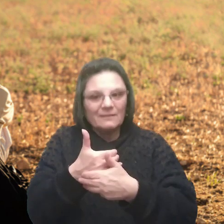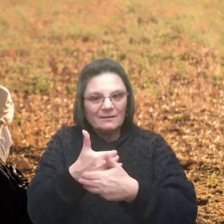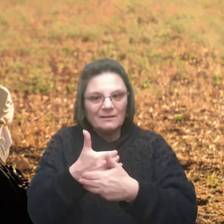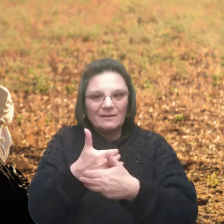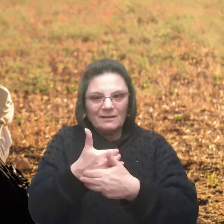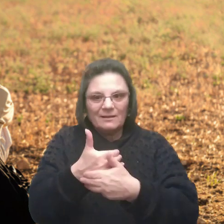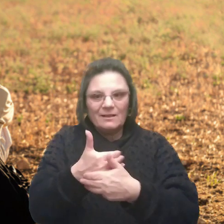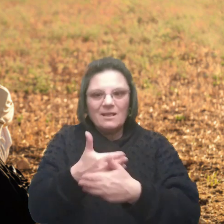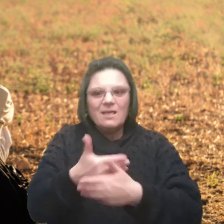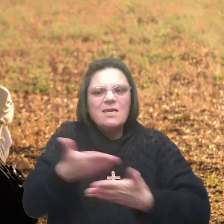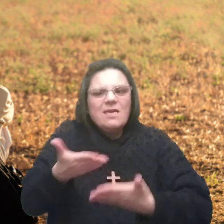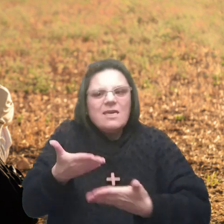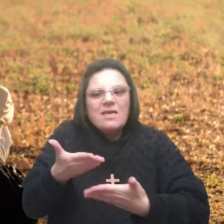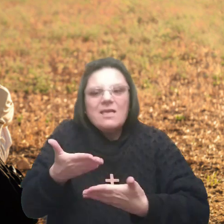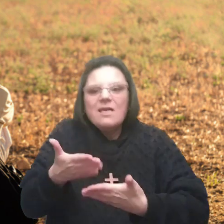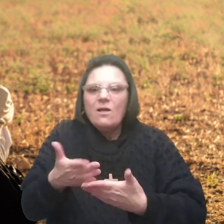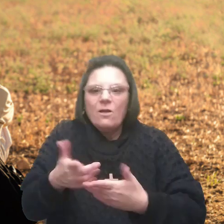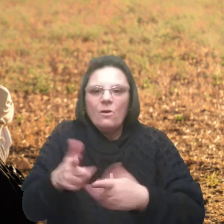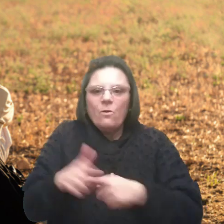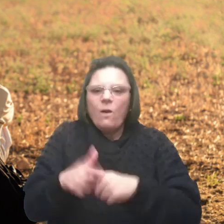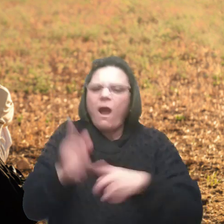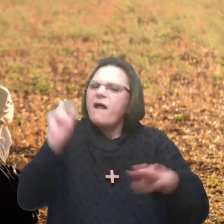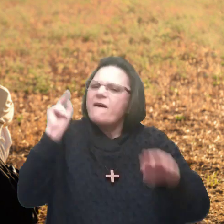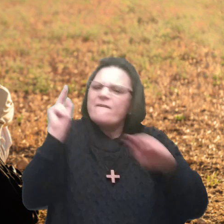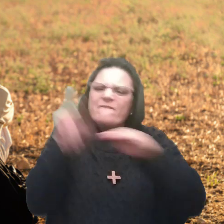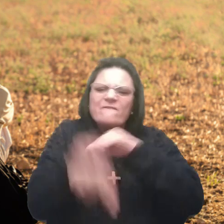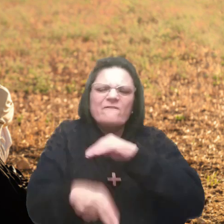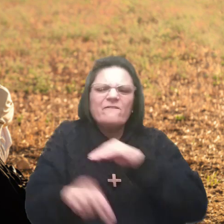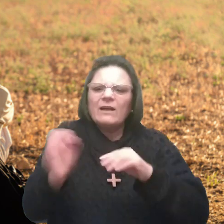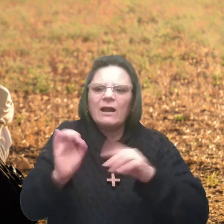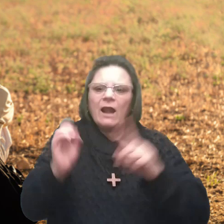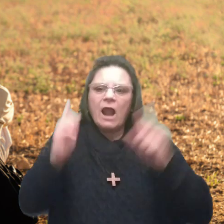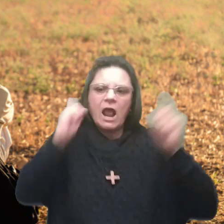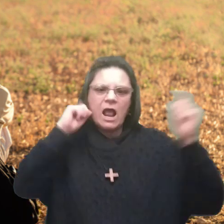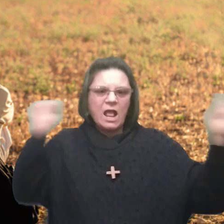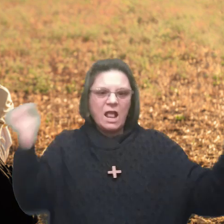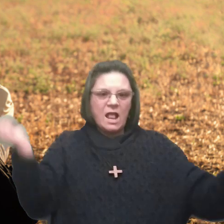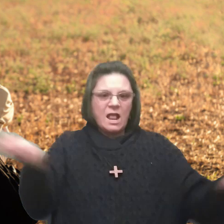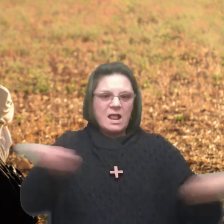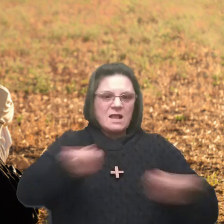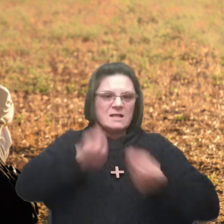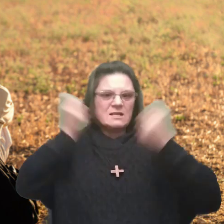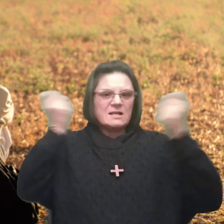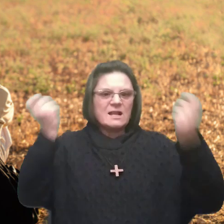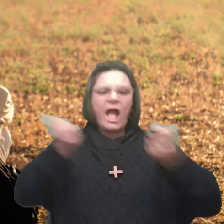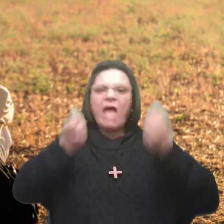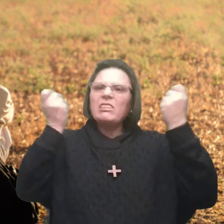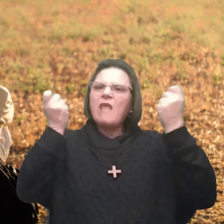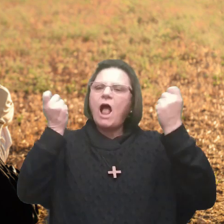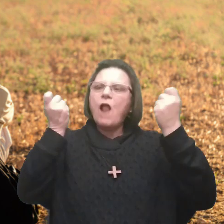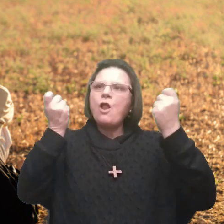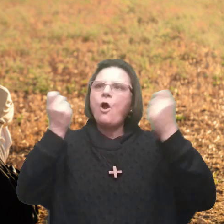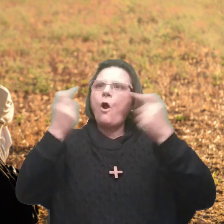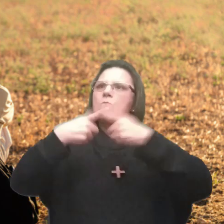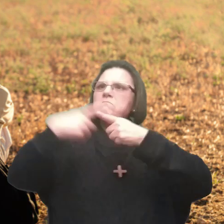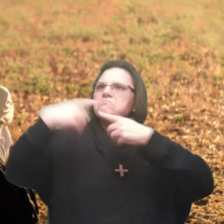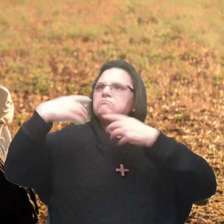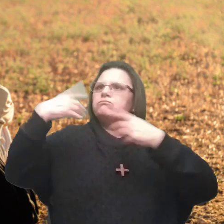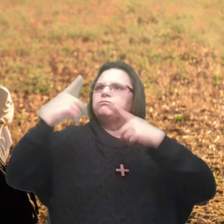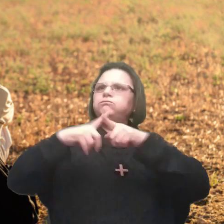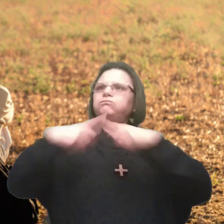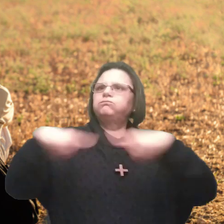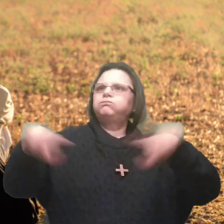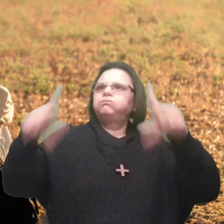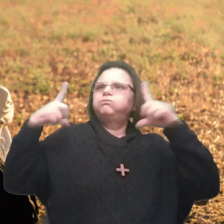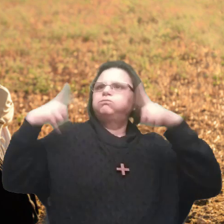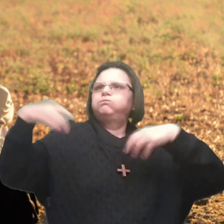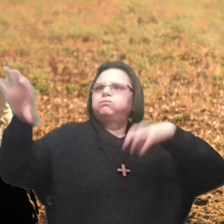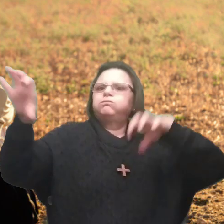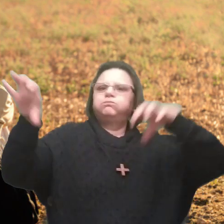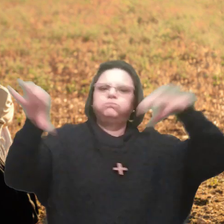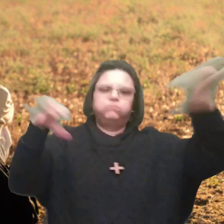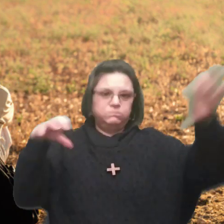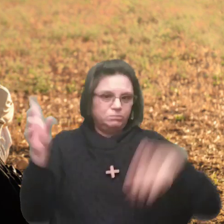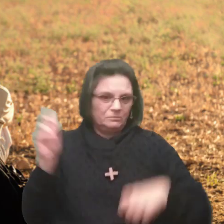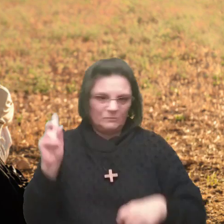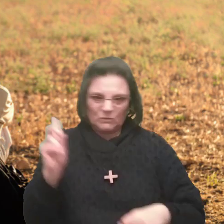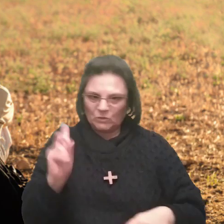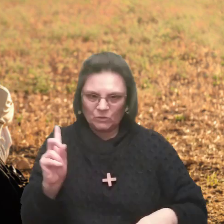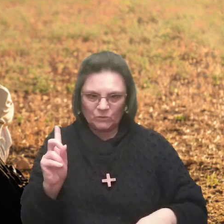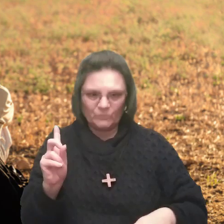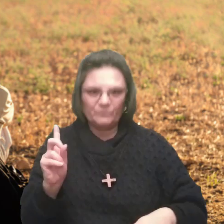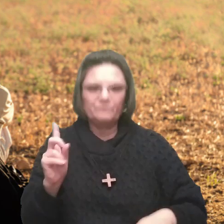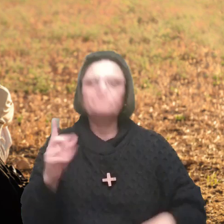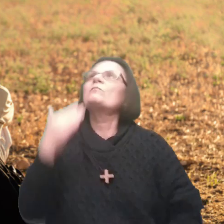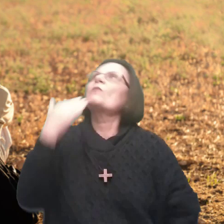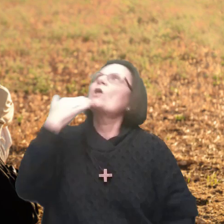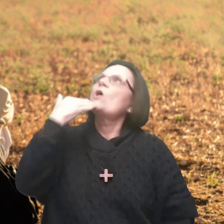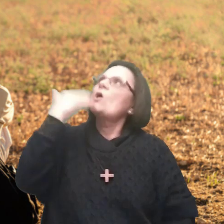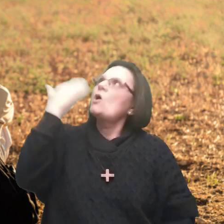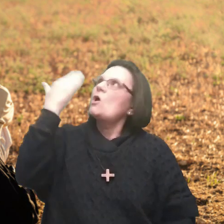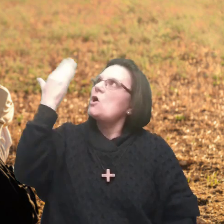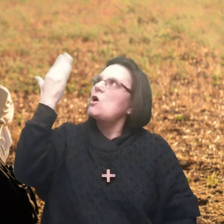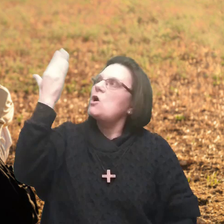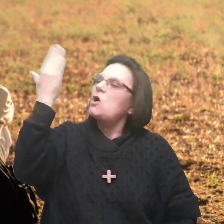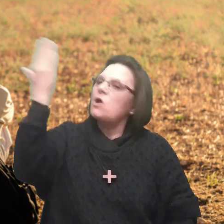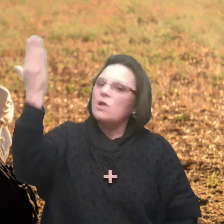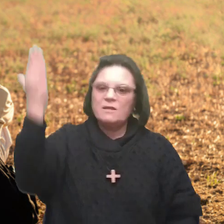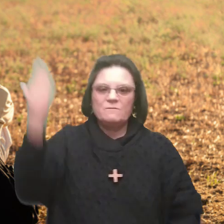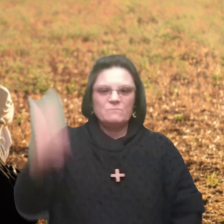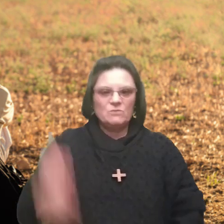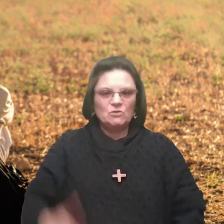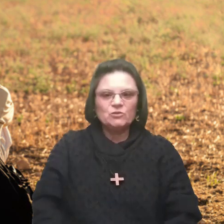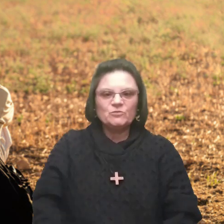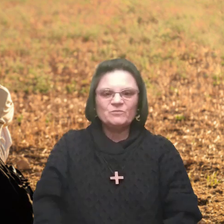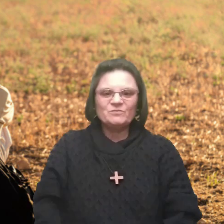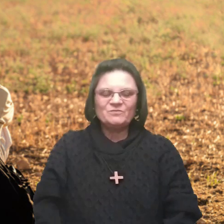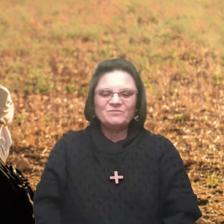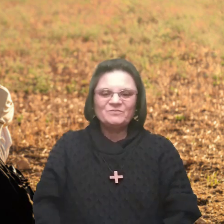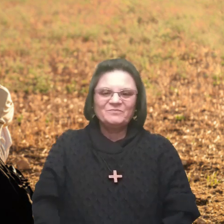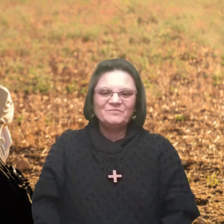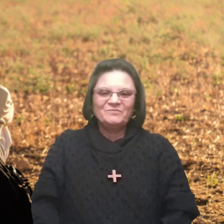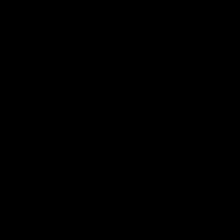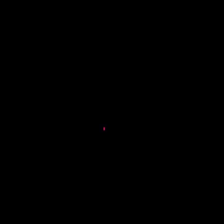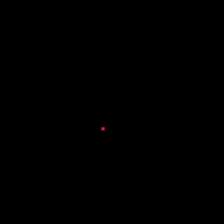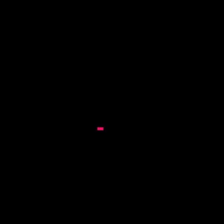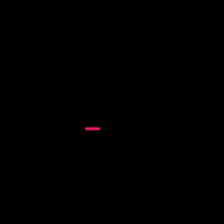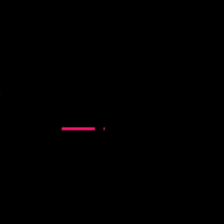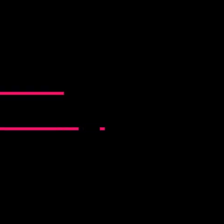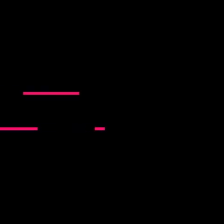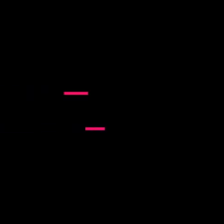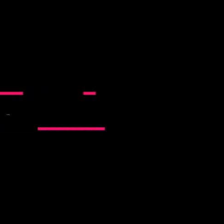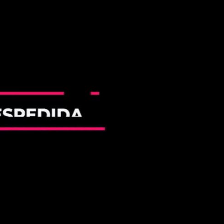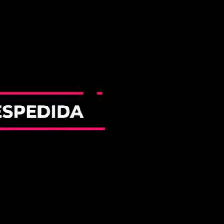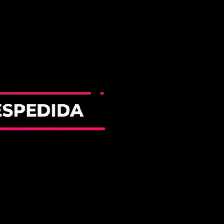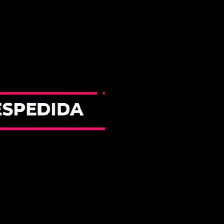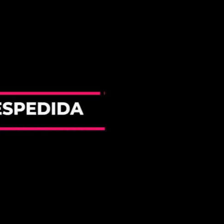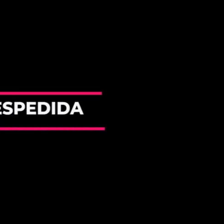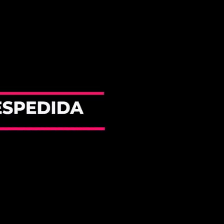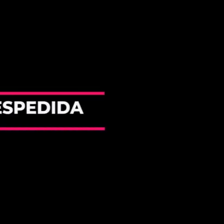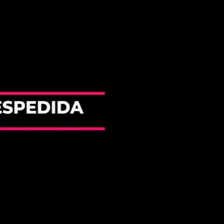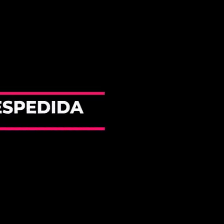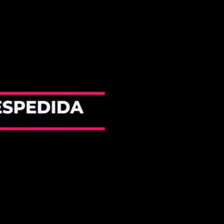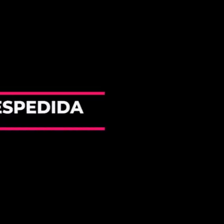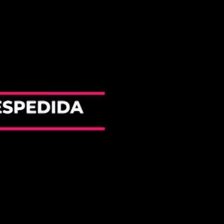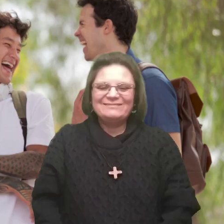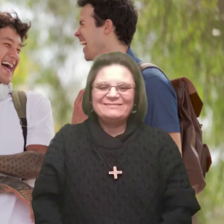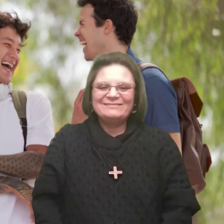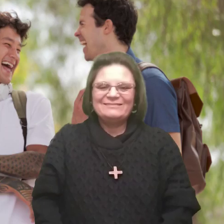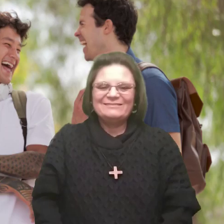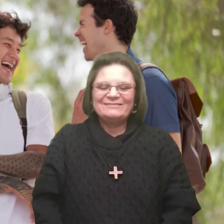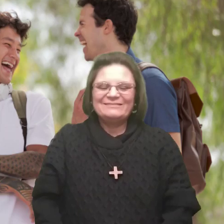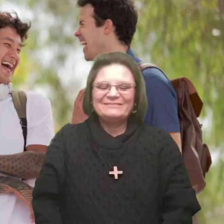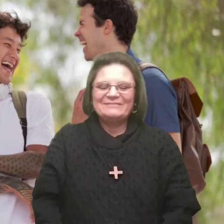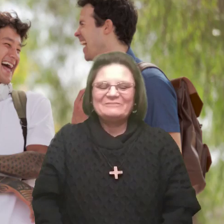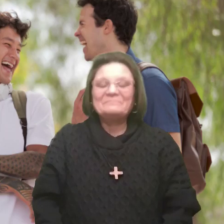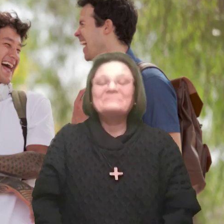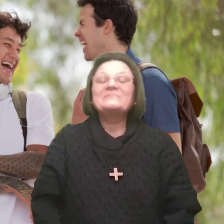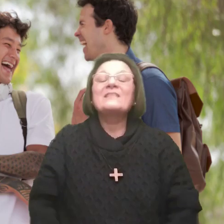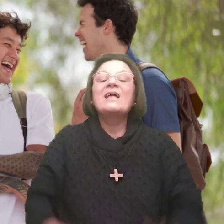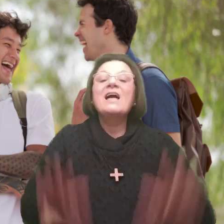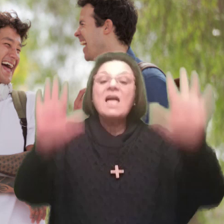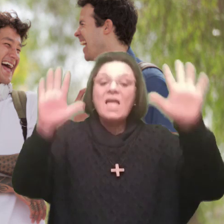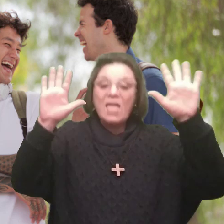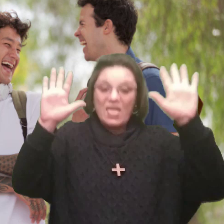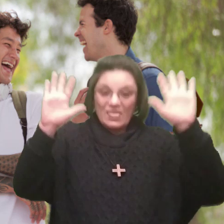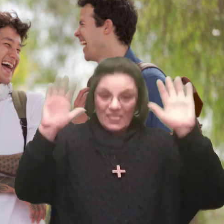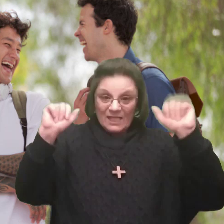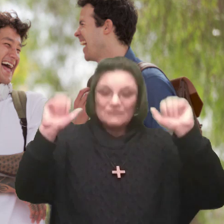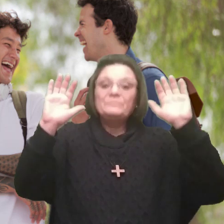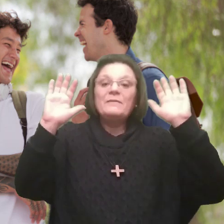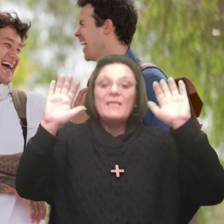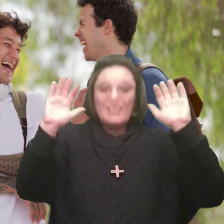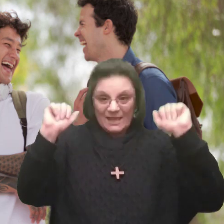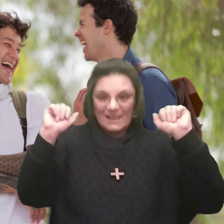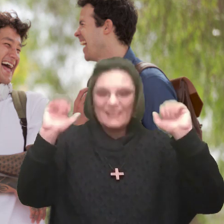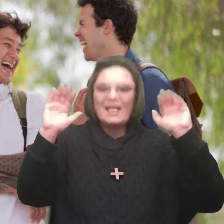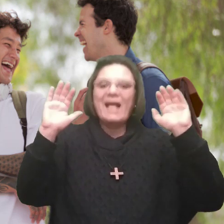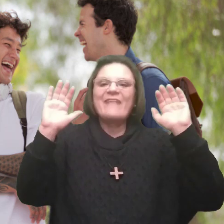de Cristo y evitemos el escándalo de la división, Oremos.